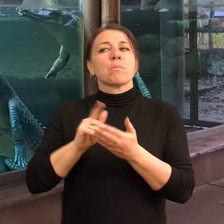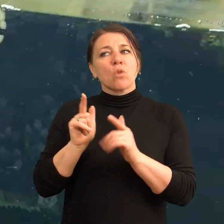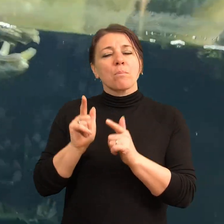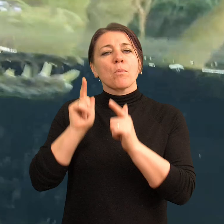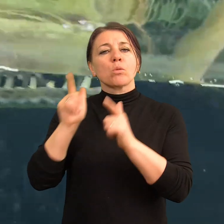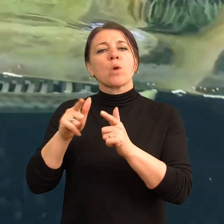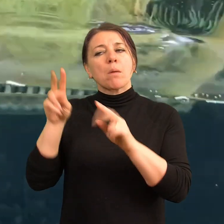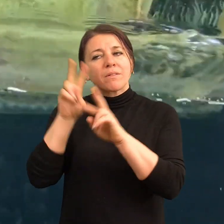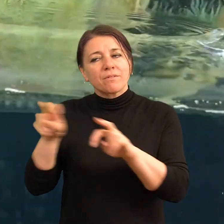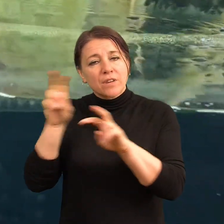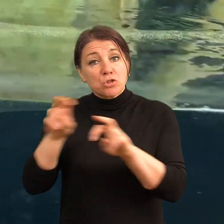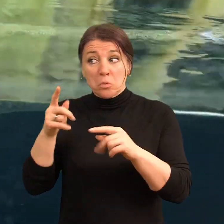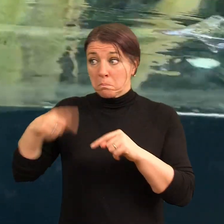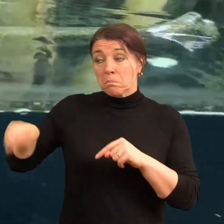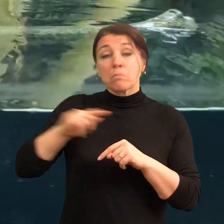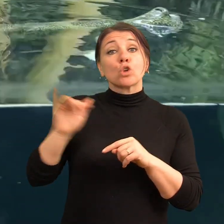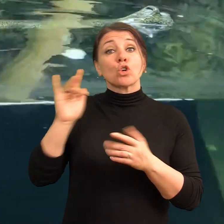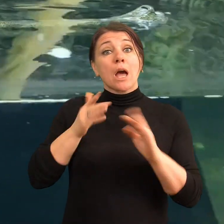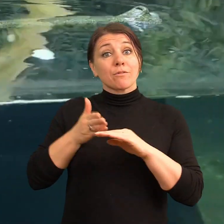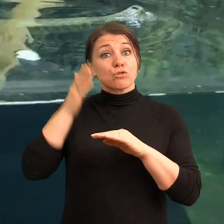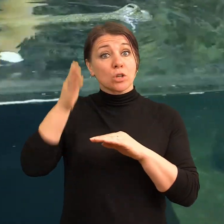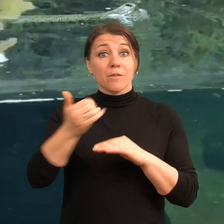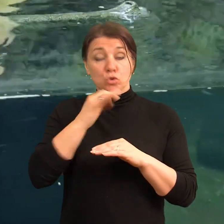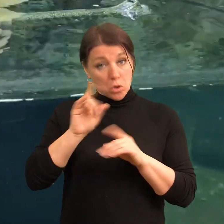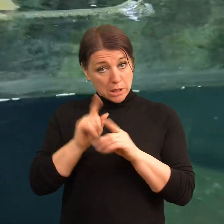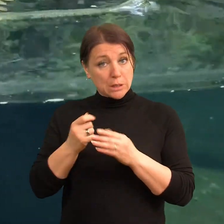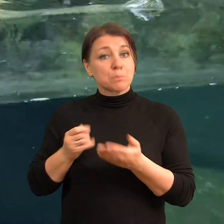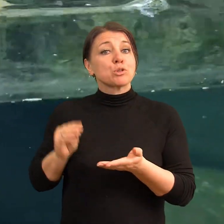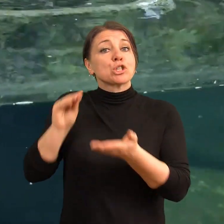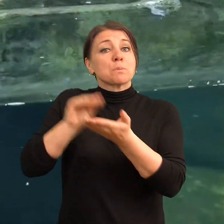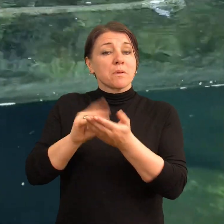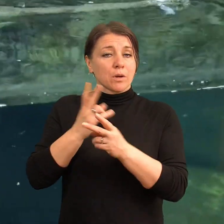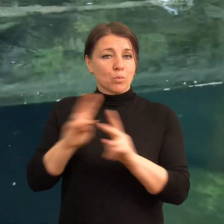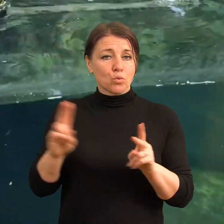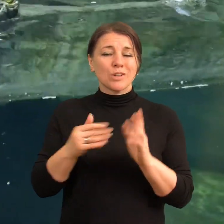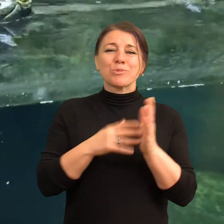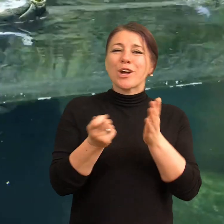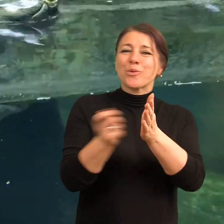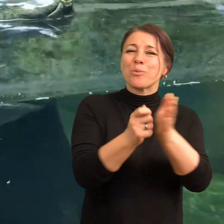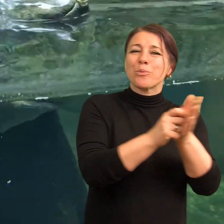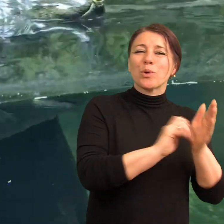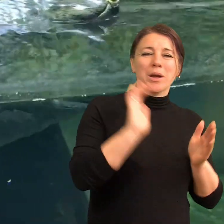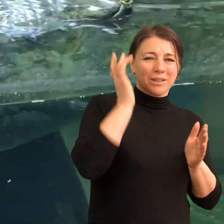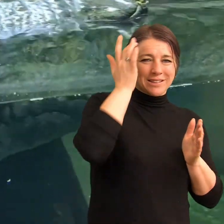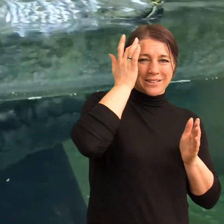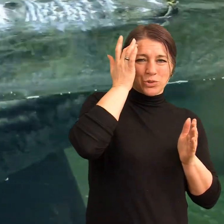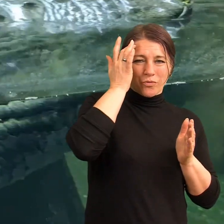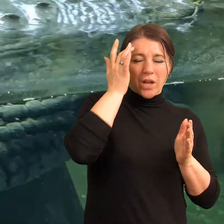na které můžete přispět i vy návštěvníci, ať už samotnou návštěvou ZOO nebo zakoupením suvenýrů z edice Pomáháme jim přežít.